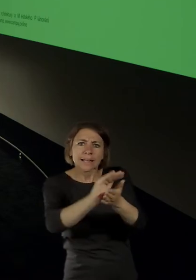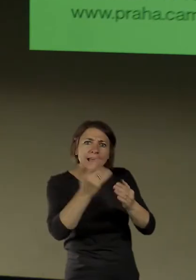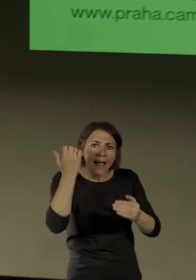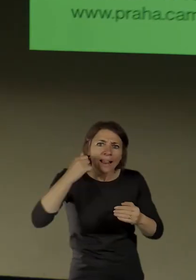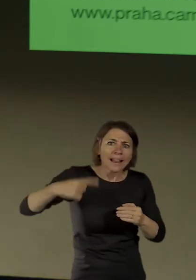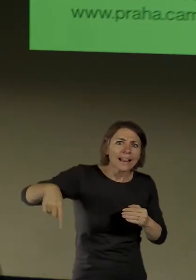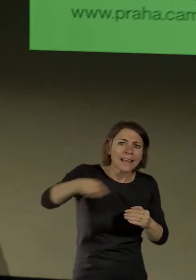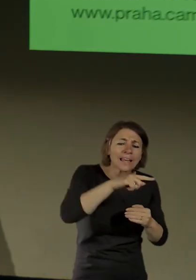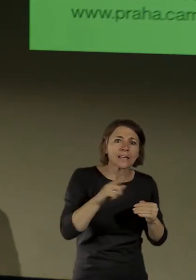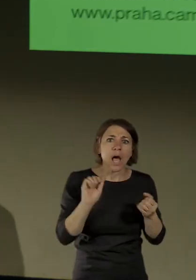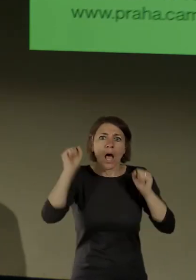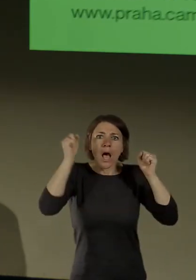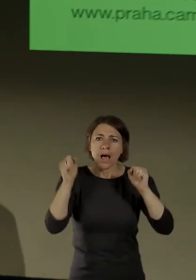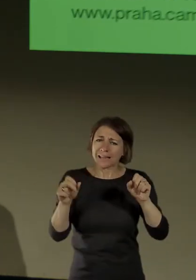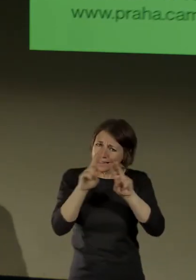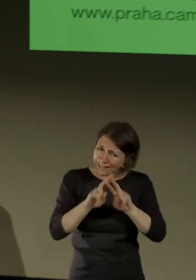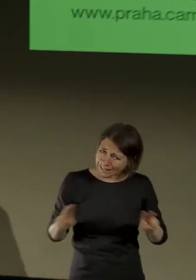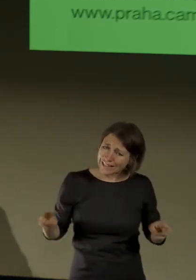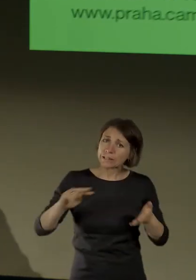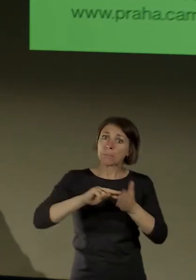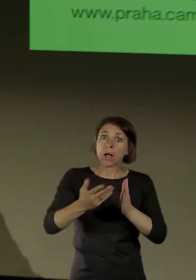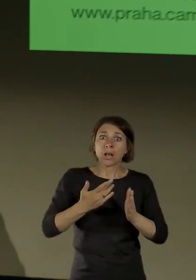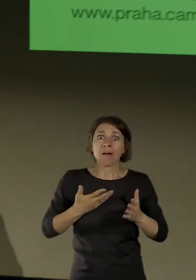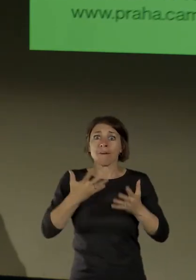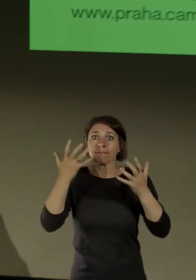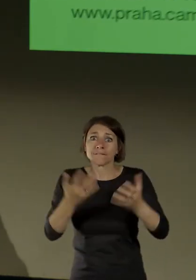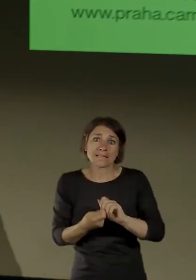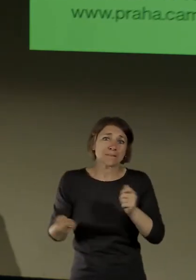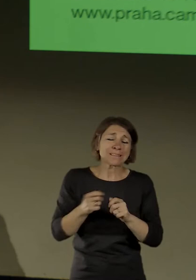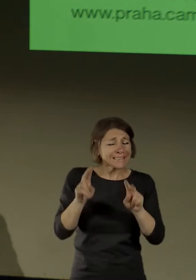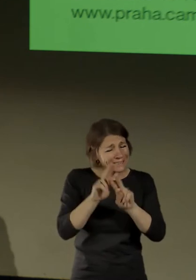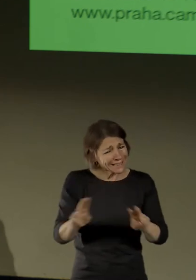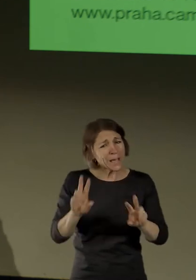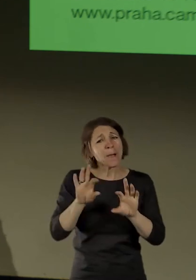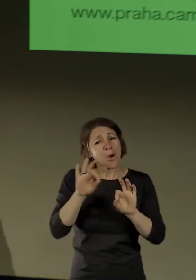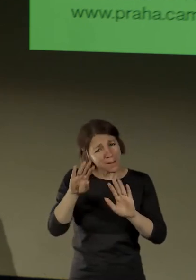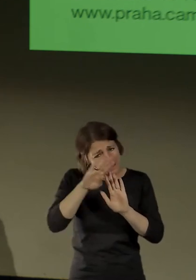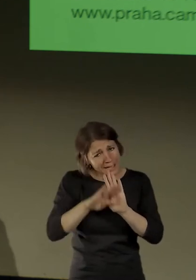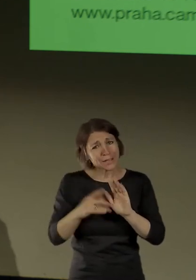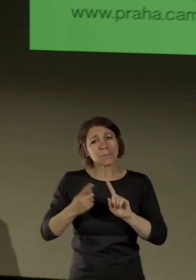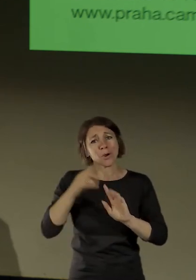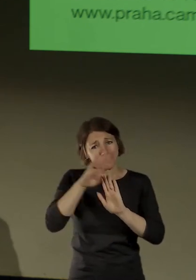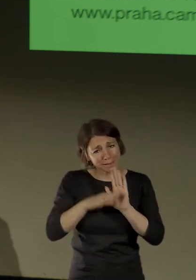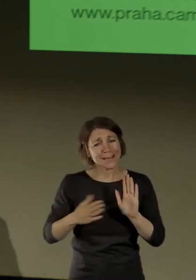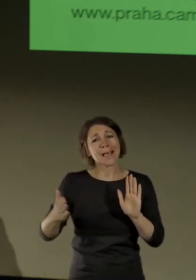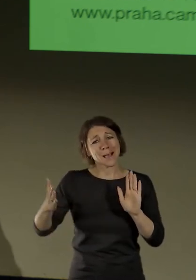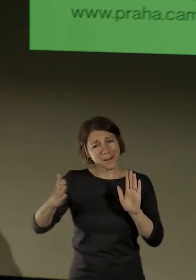A vysvětluje tedy, jak to skutečně s plánem bude. A to je důvod těch přednášek, to je důvod té kampaně. I toho, proč tady máme ten plán vystavenený.